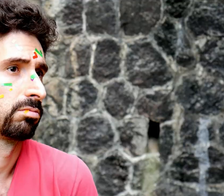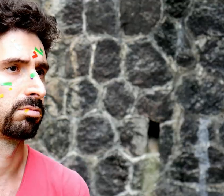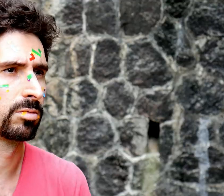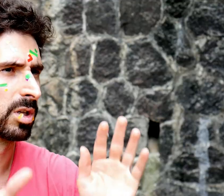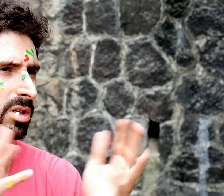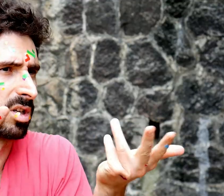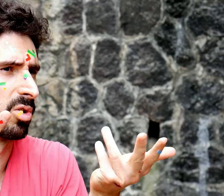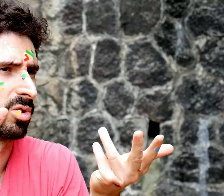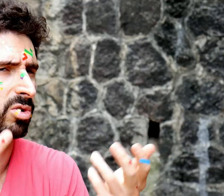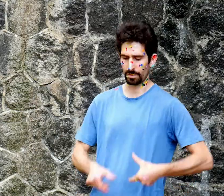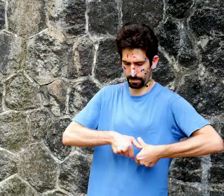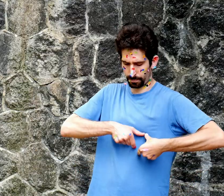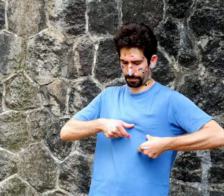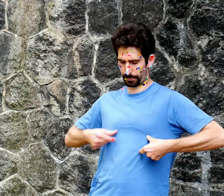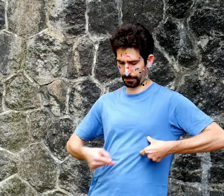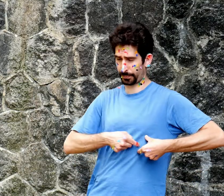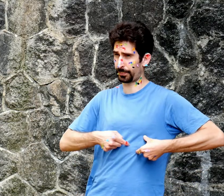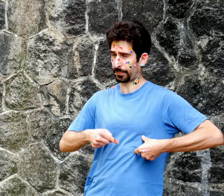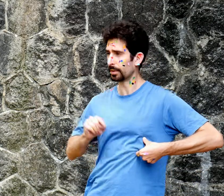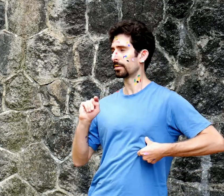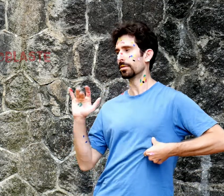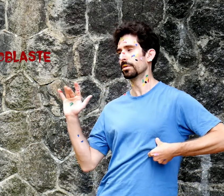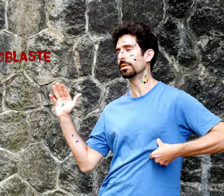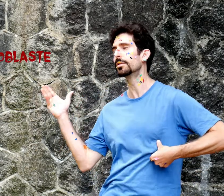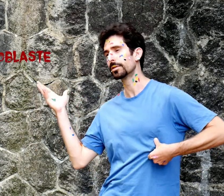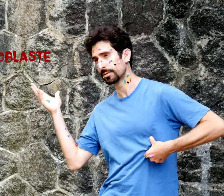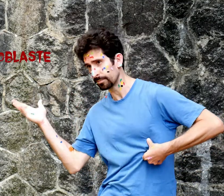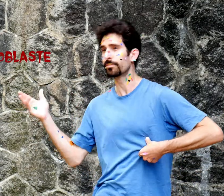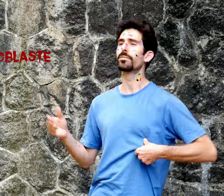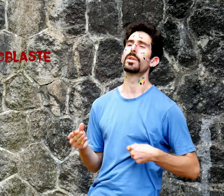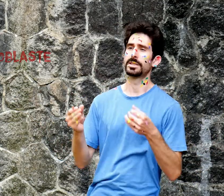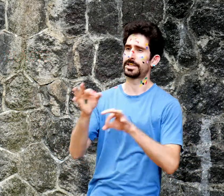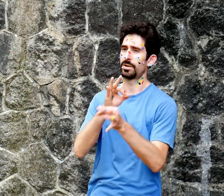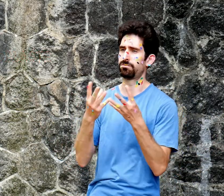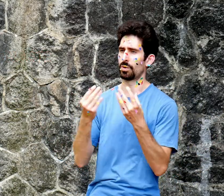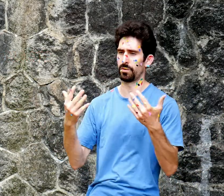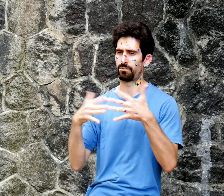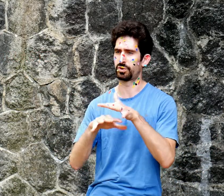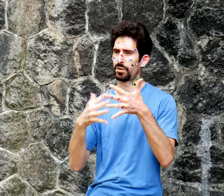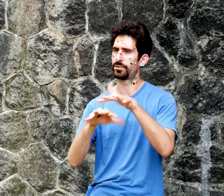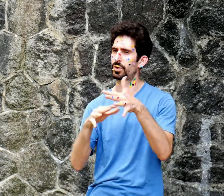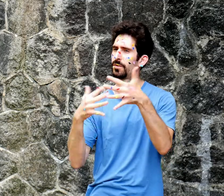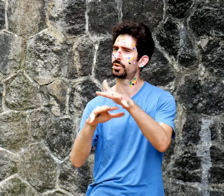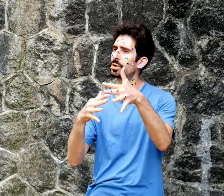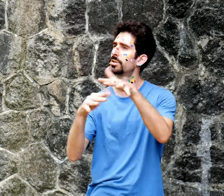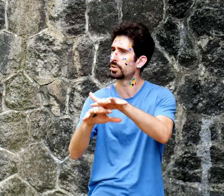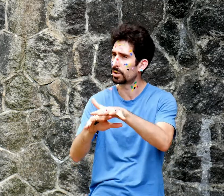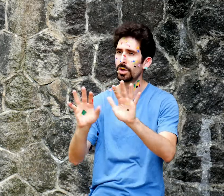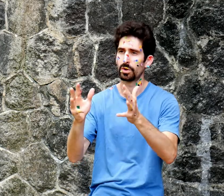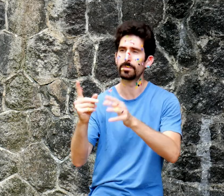Et alors ? Le syncytiotrophoblaste est issu de la fusion de nombreuses cellules